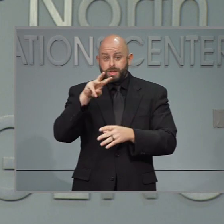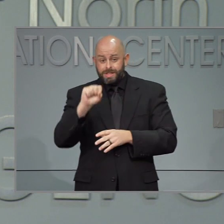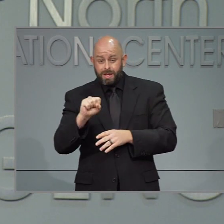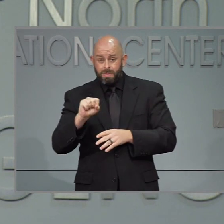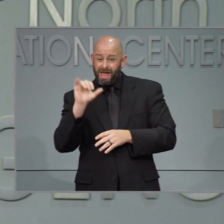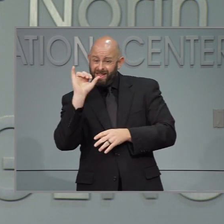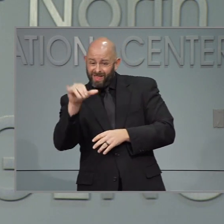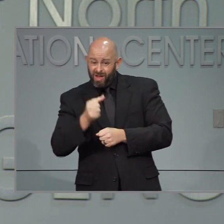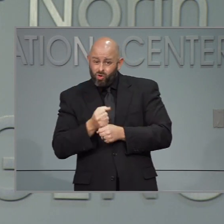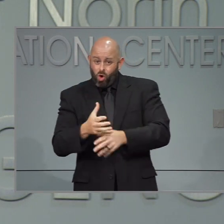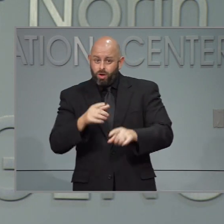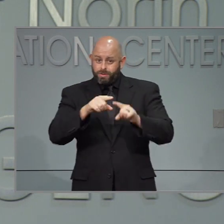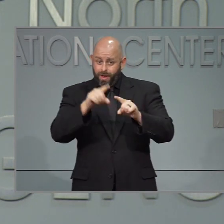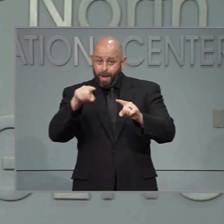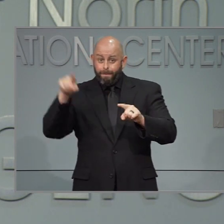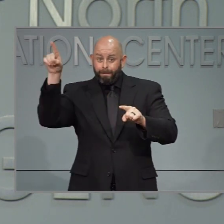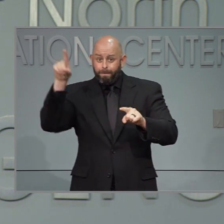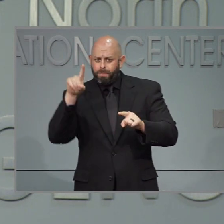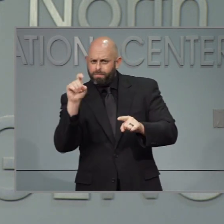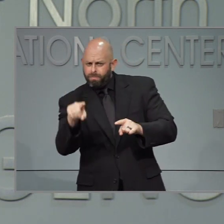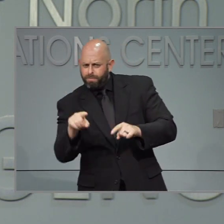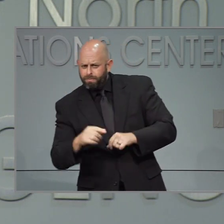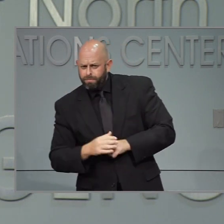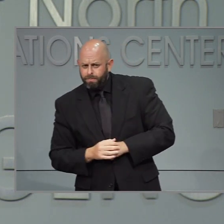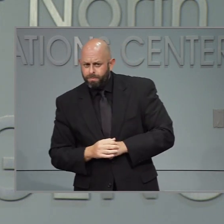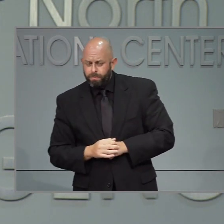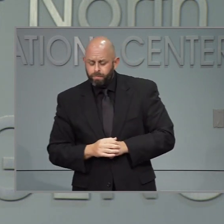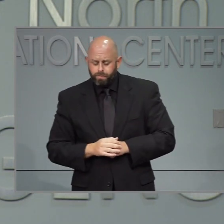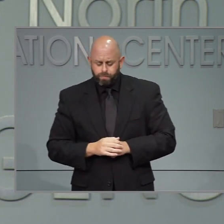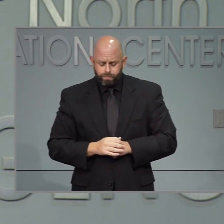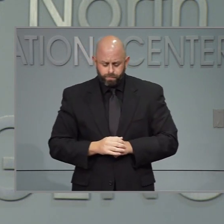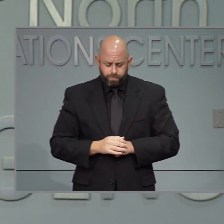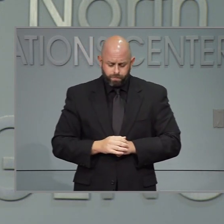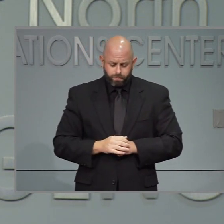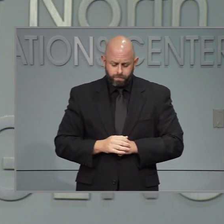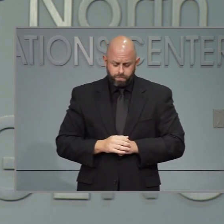pero en los que contribuyeron los reales de campañas. Prin de